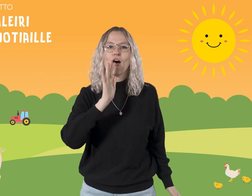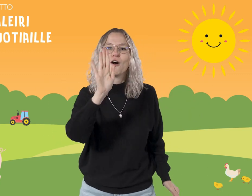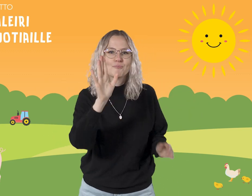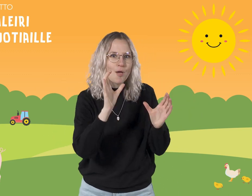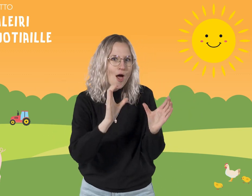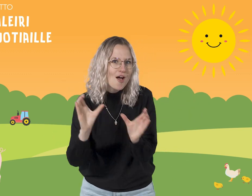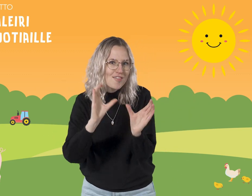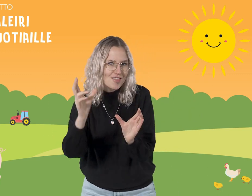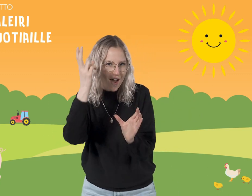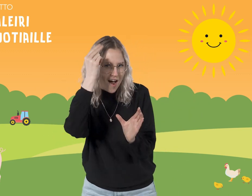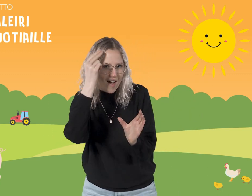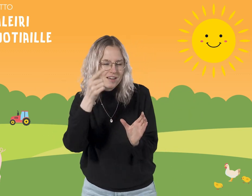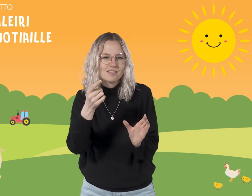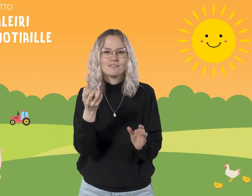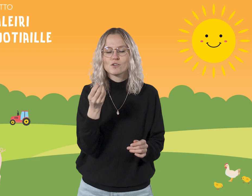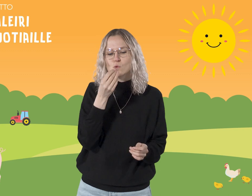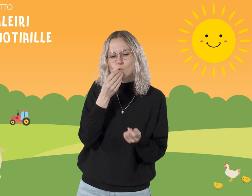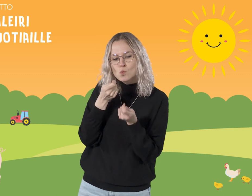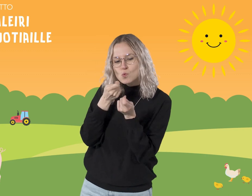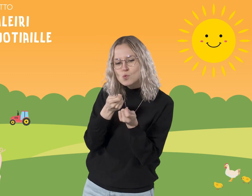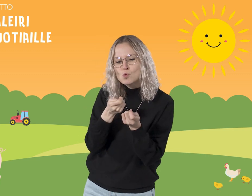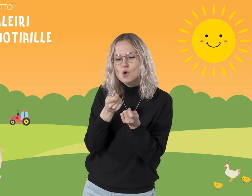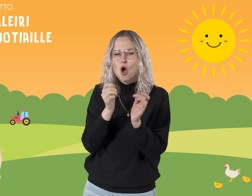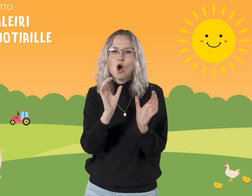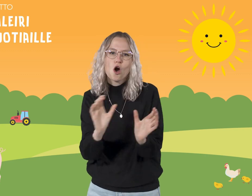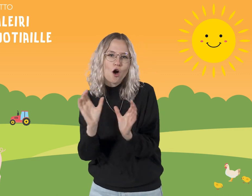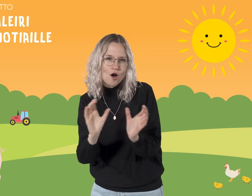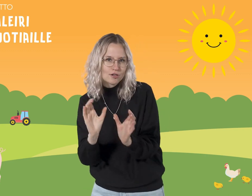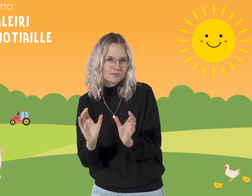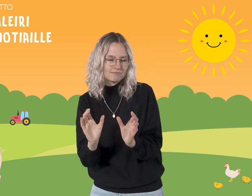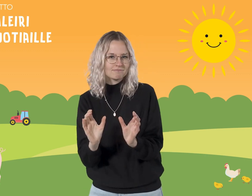oman hoitokanin, jota voi ruokkia ja hoitaa.